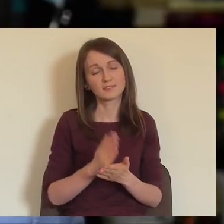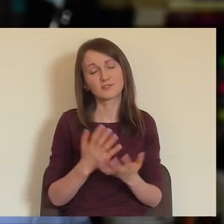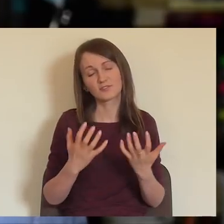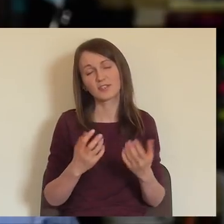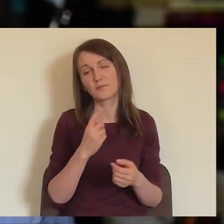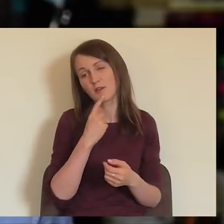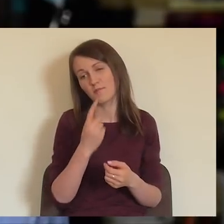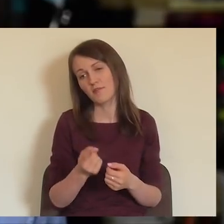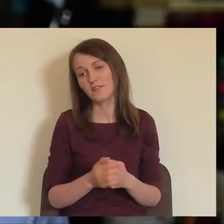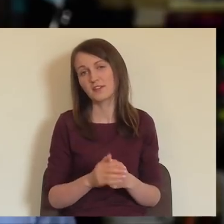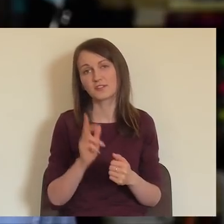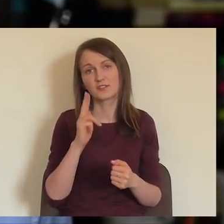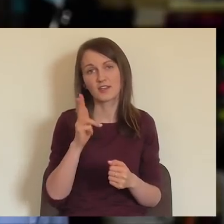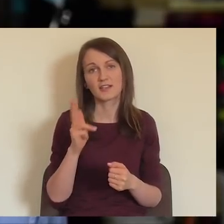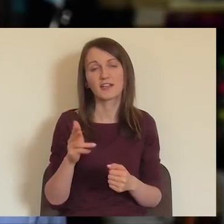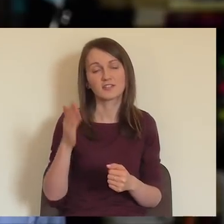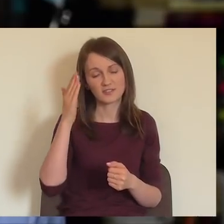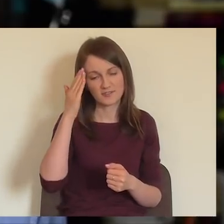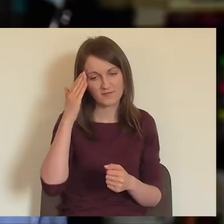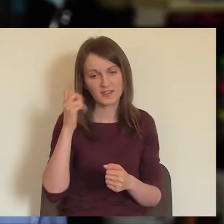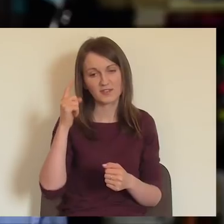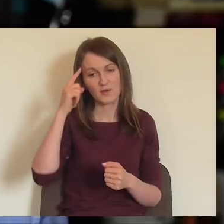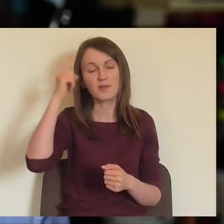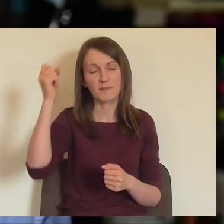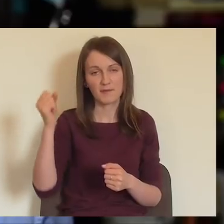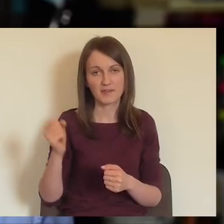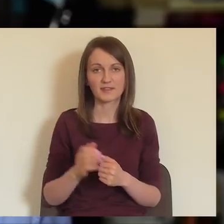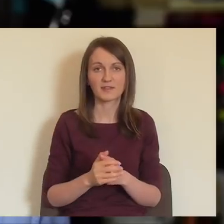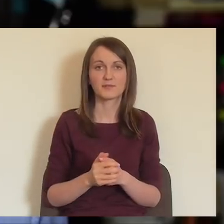To tylko tak, żeby każdy miał to na sercu.